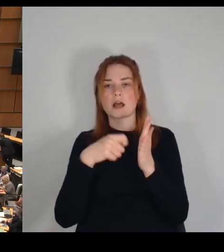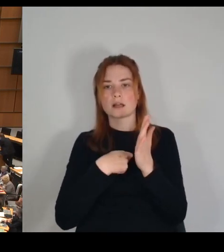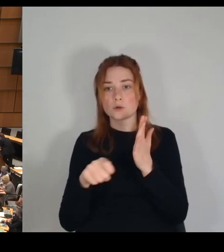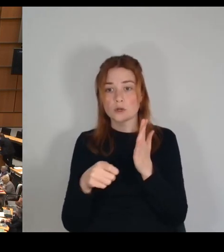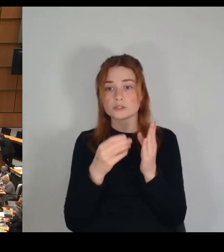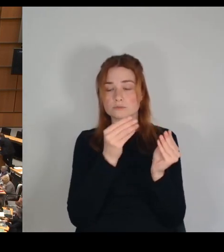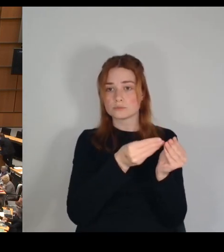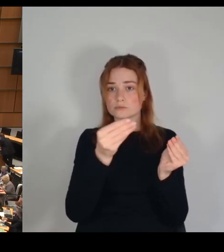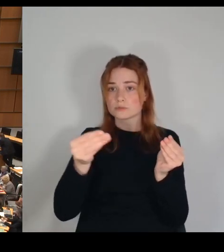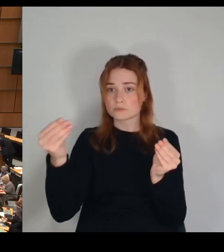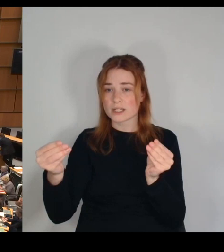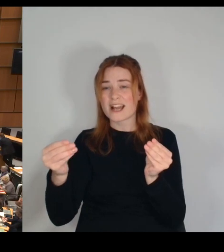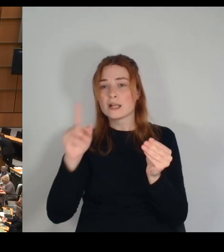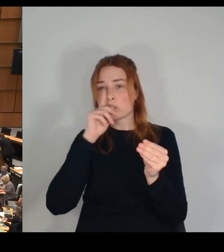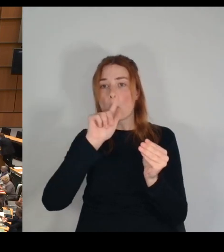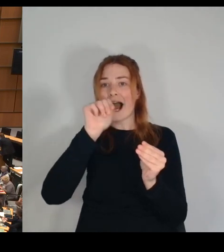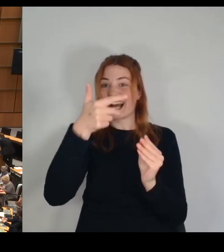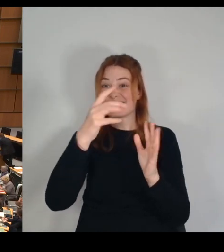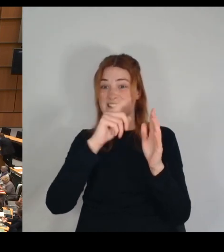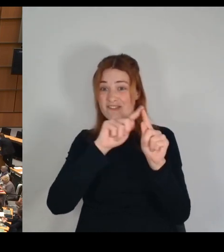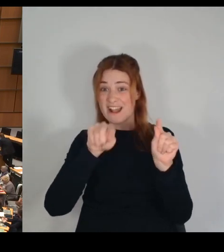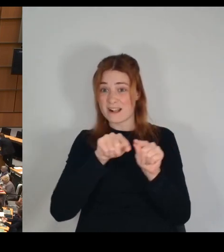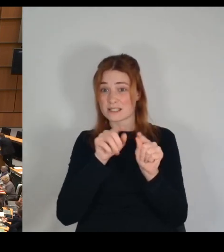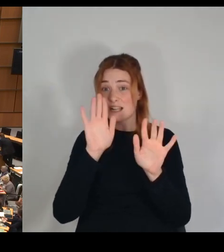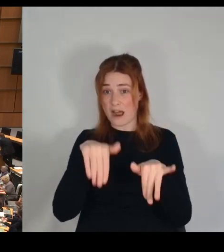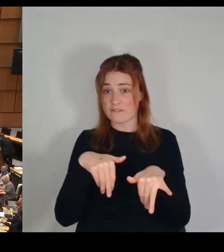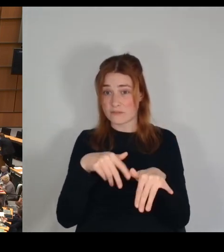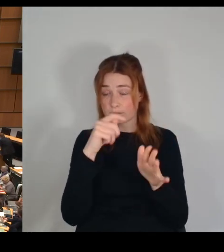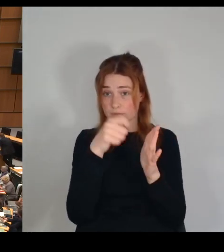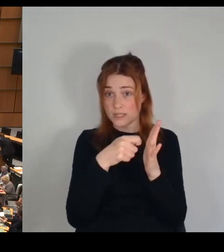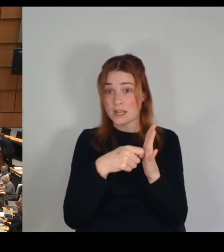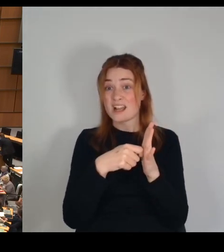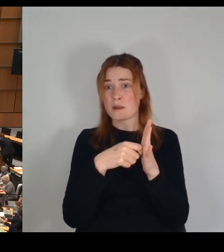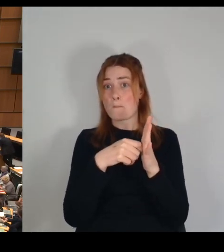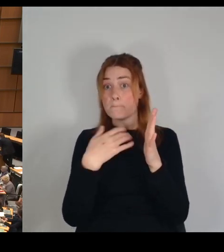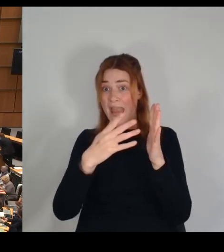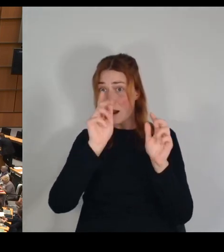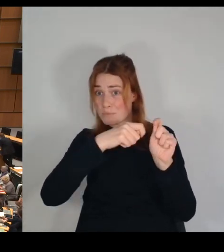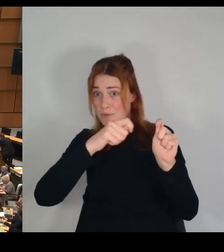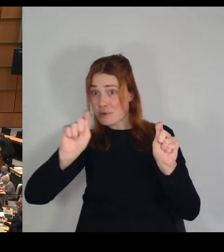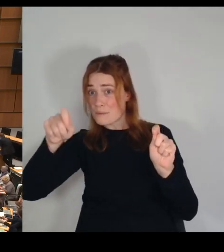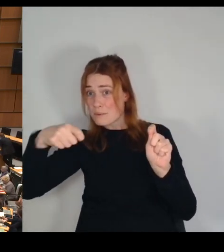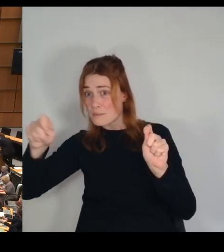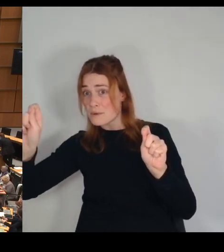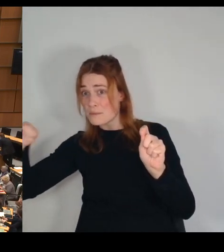mehreren Kreuzen für einen Vorschlag. Anders als durch ein Kreuz gekennzeichnet oder mit zusätzlichen Bemerkungen oder